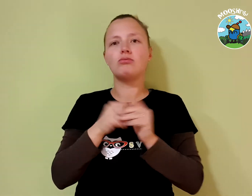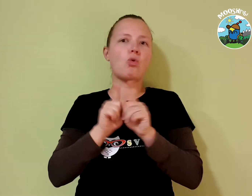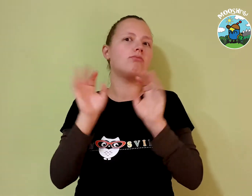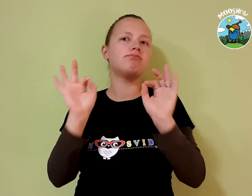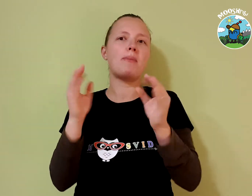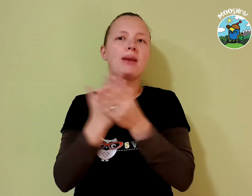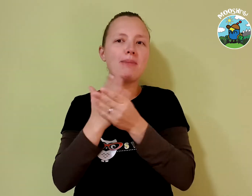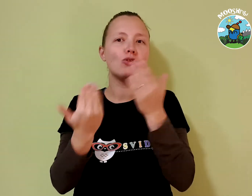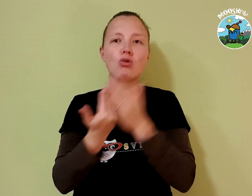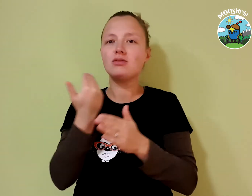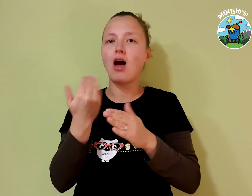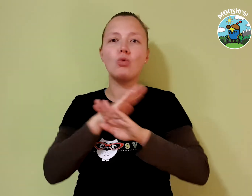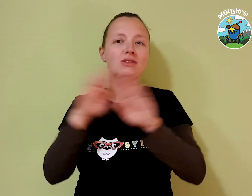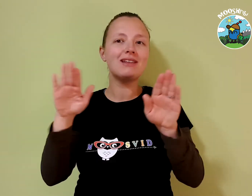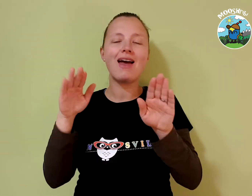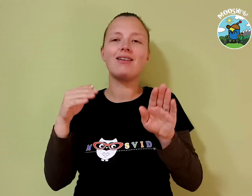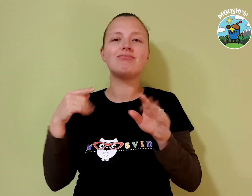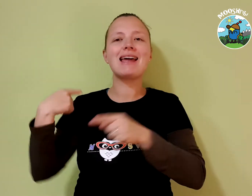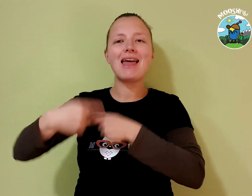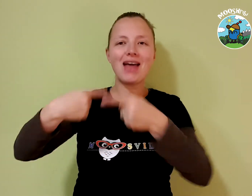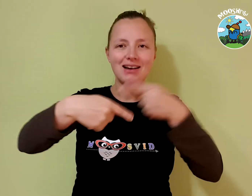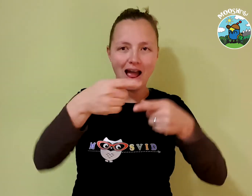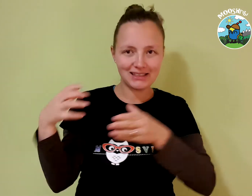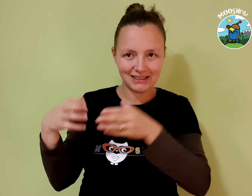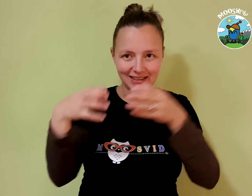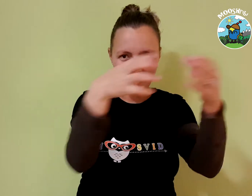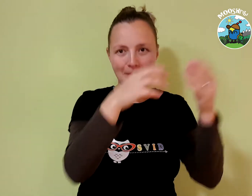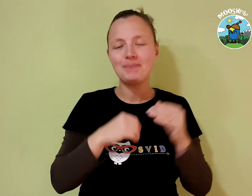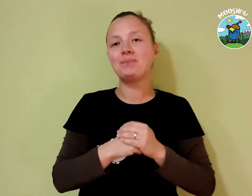To je primerno za vse generacije.